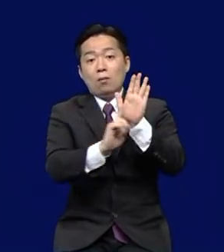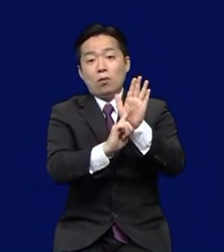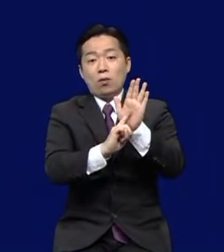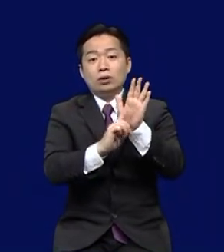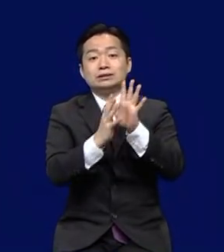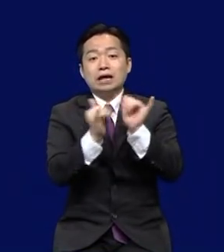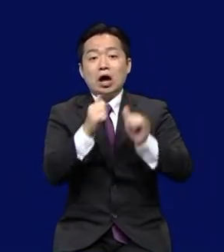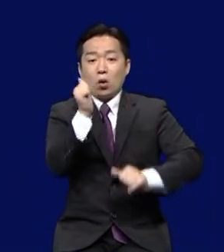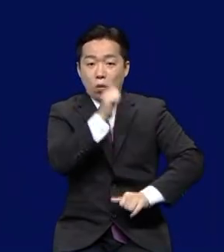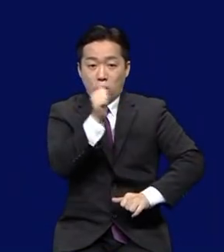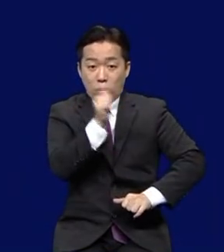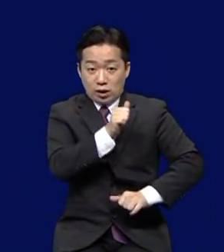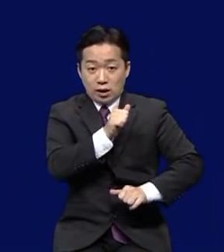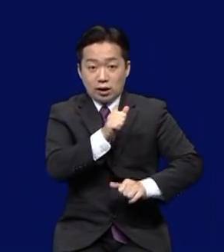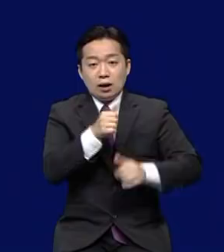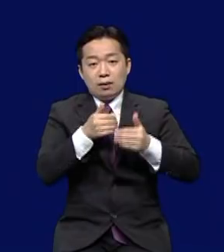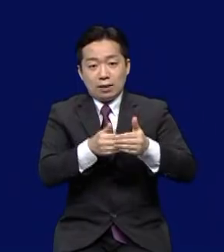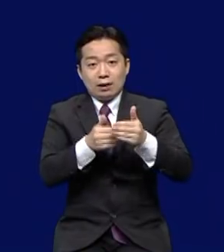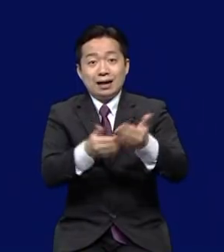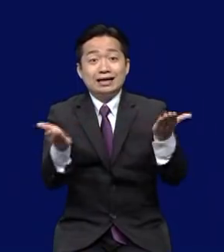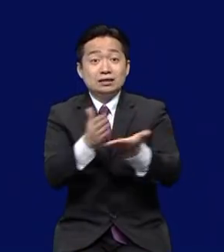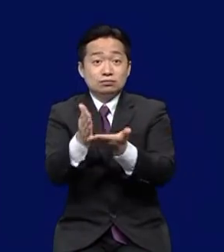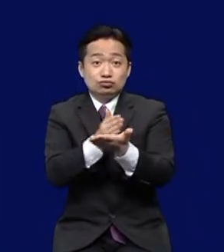담당자라고 소개하며 단계별로 업무를 분담하고 있다고 말합니다.